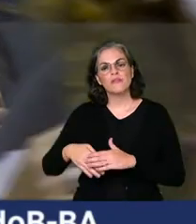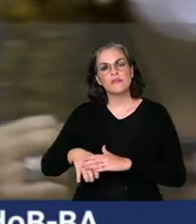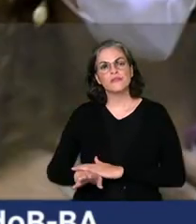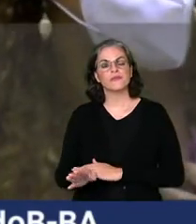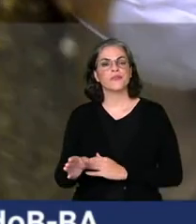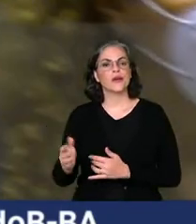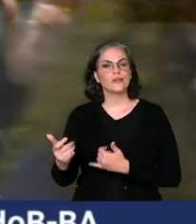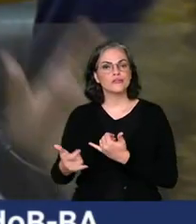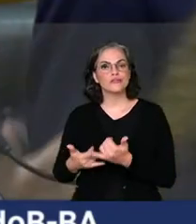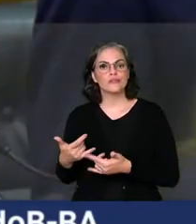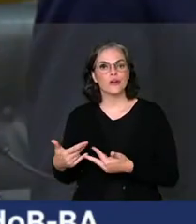GARANTIA TAMBÉM DO PISO DA ENFERMAGEM. NO ENTANTO, APENAS